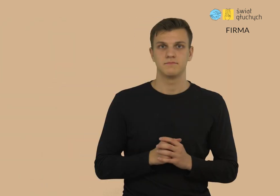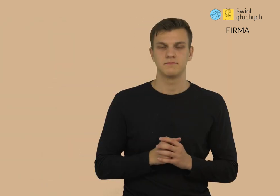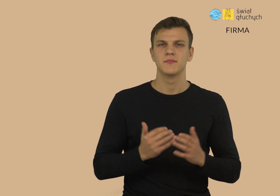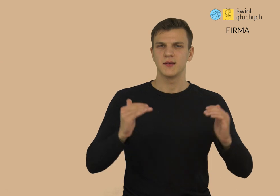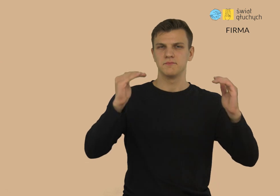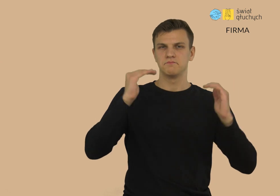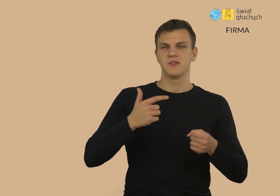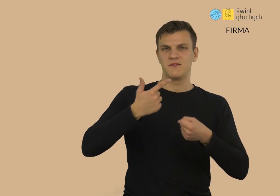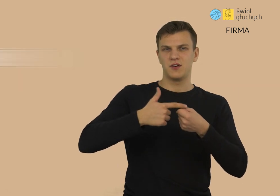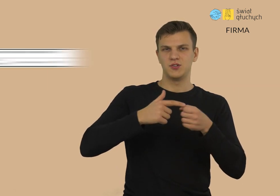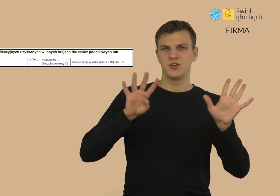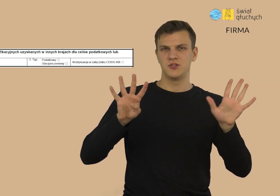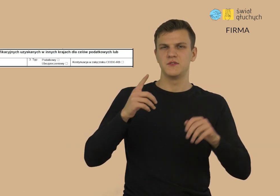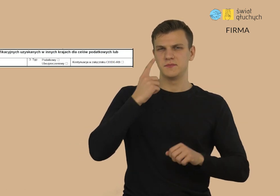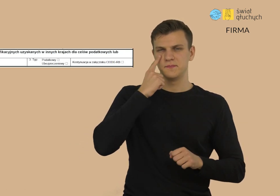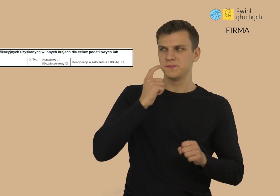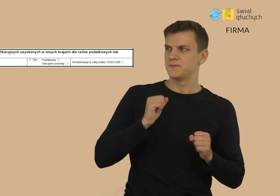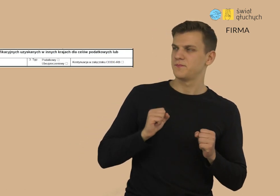Pozycja 29.